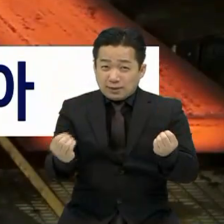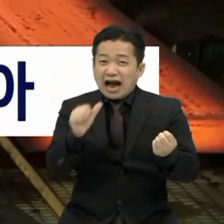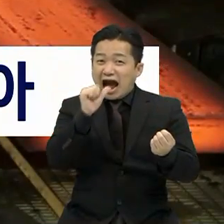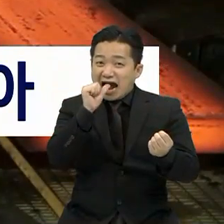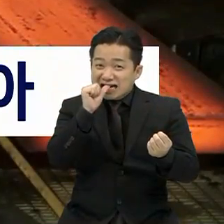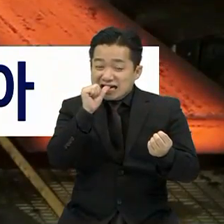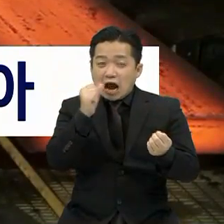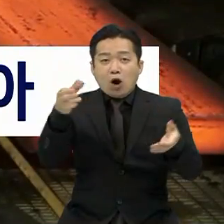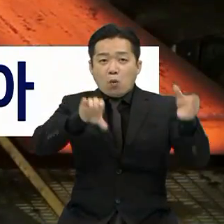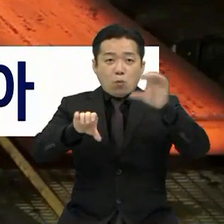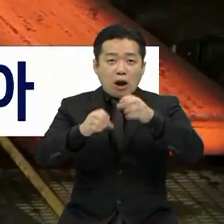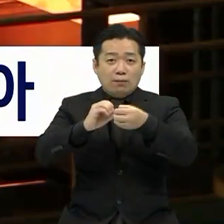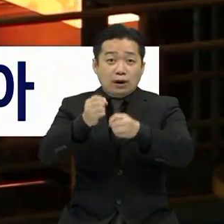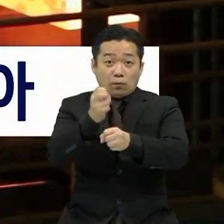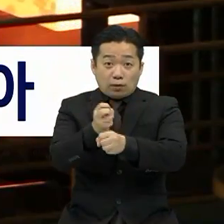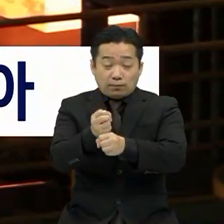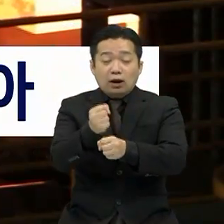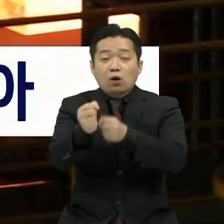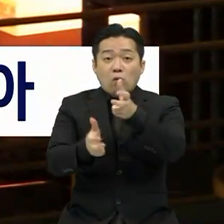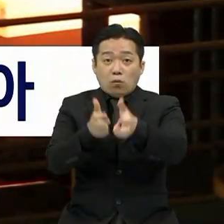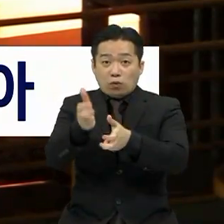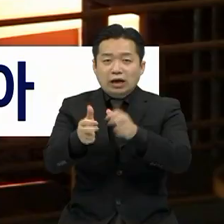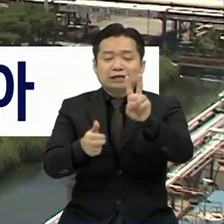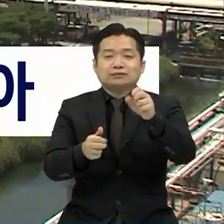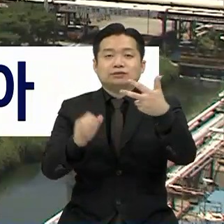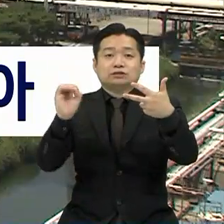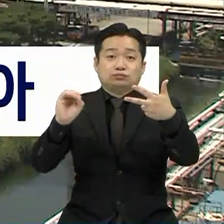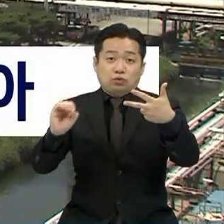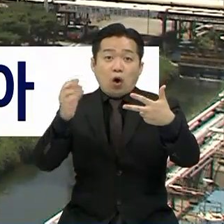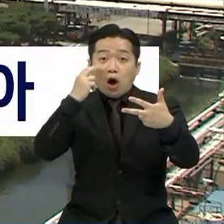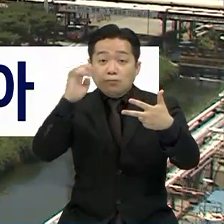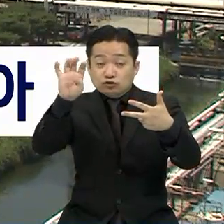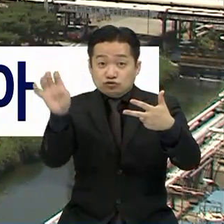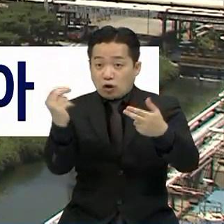화학 등 제조업 비중이 27%로 미국, 유럽보다 훨씬 높다는 점도 걸림돌입니다.